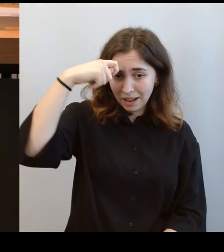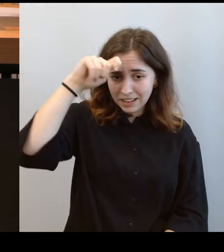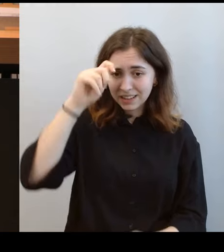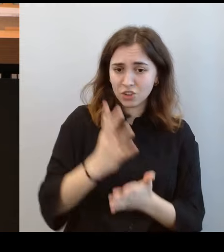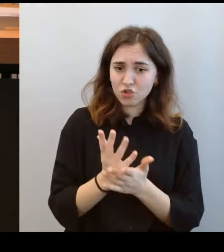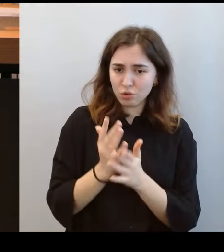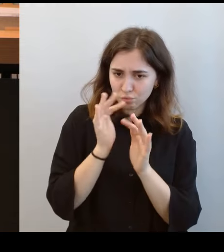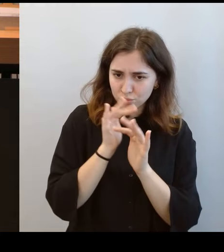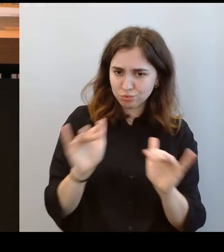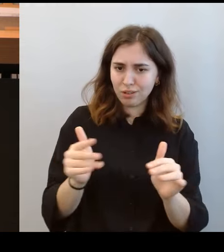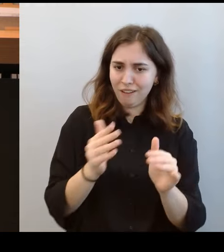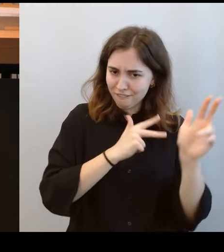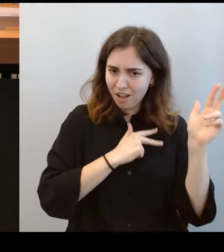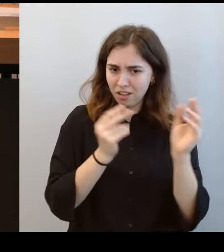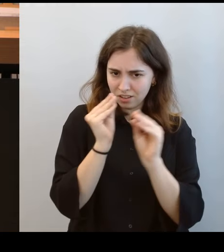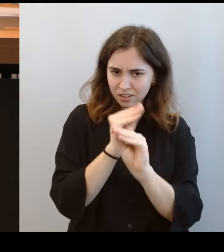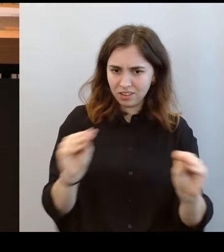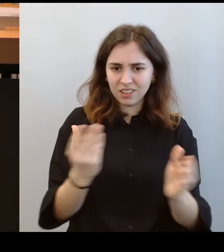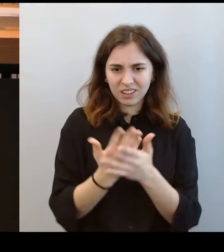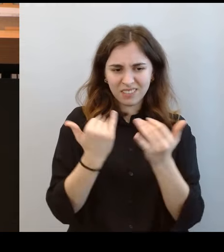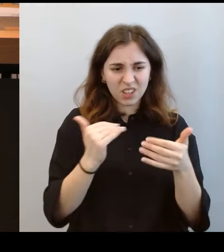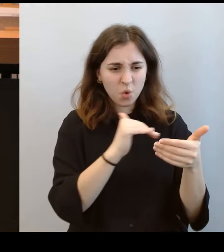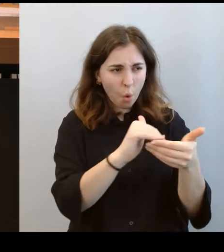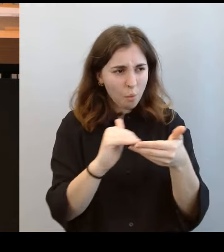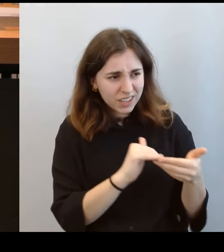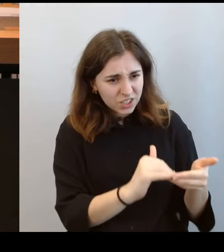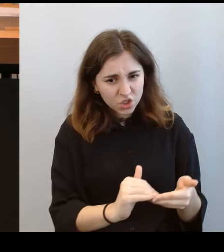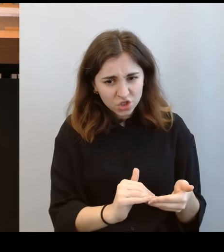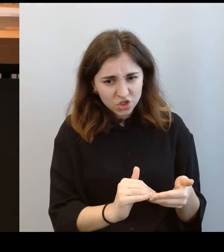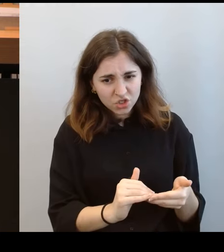Darf man das jetzt sagen? Wäre es mit den kommunistischen Parteien je vorbei.